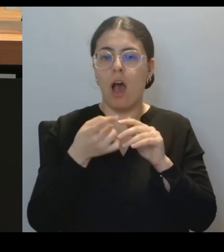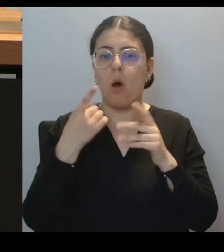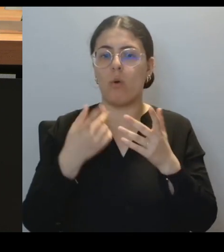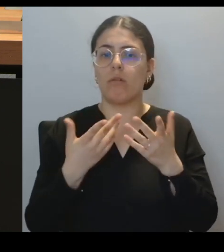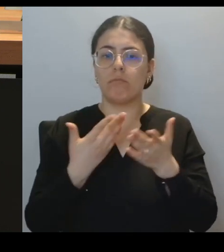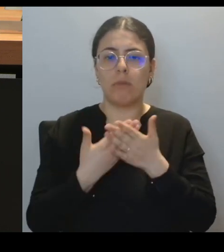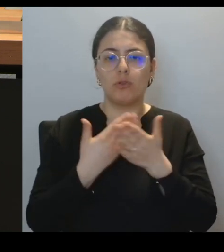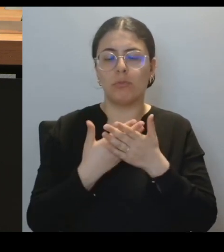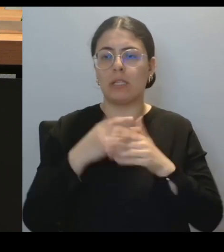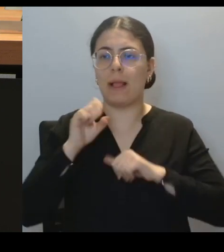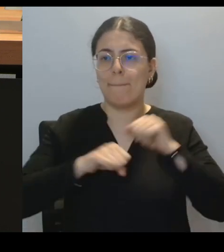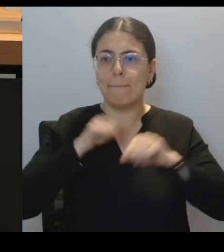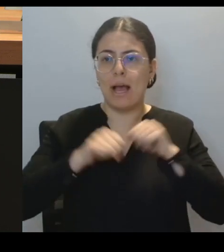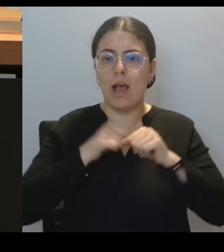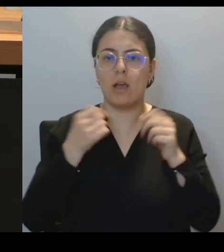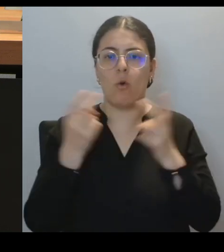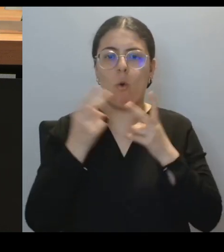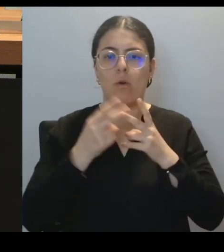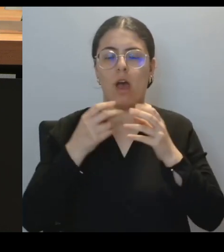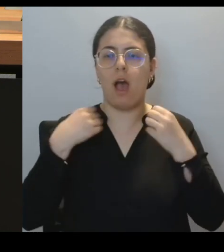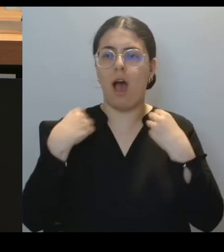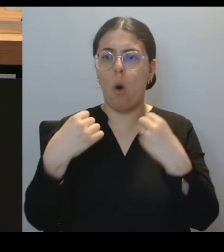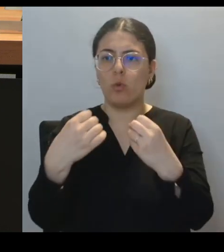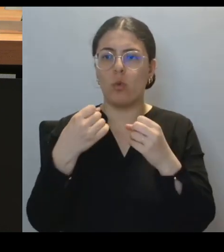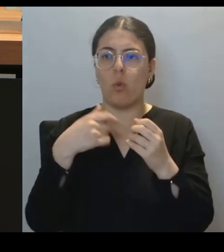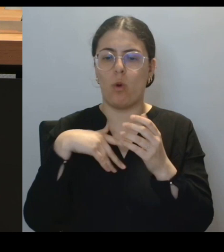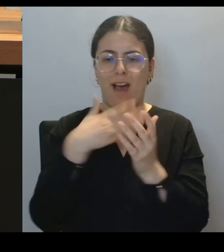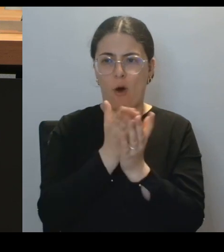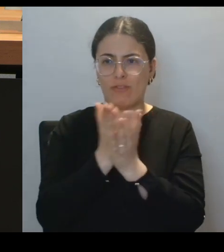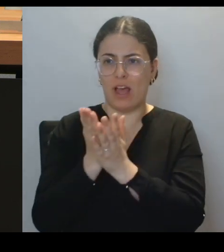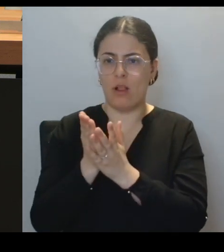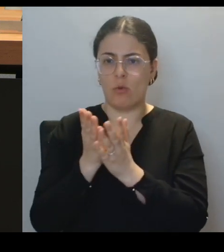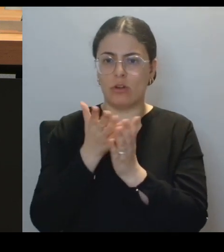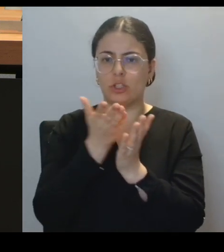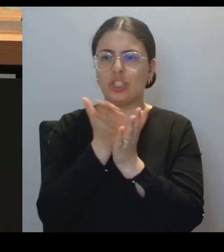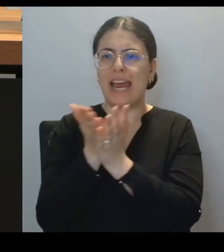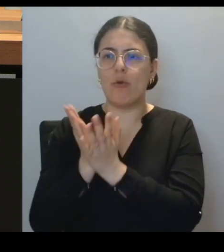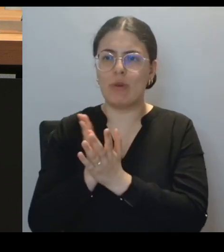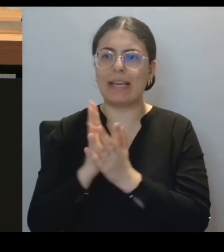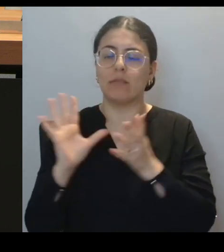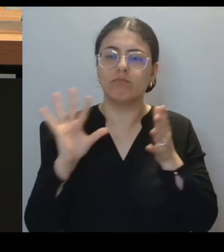verknüpft. Seit Februar liegen uns nun aktuelle Zahlen zur Nutzung von Leihrädern vor.